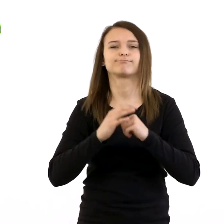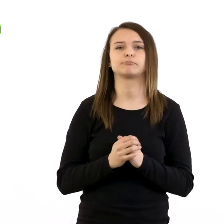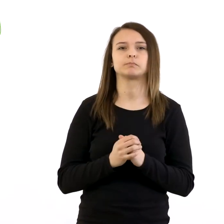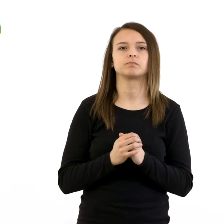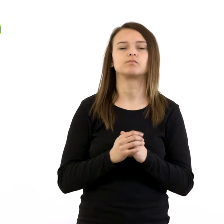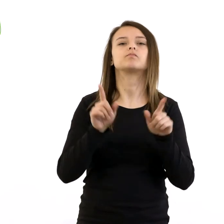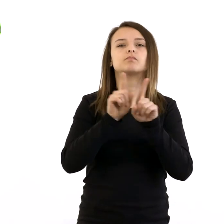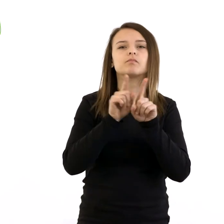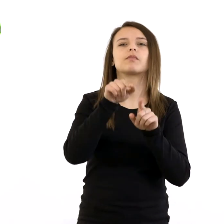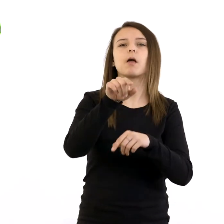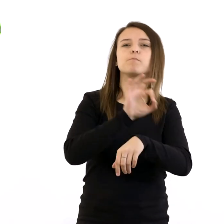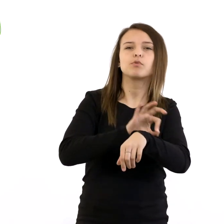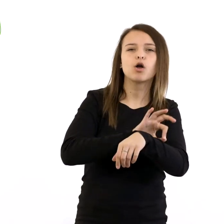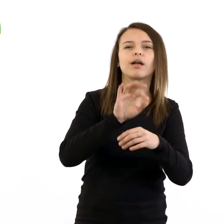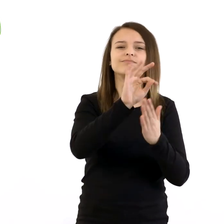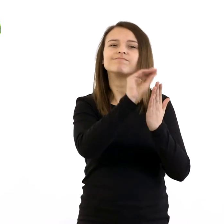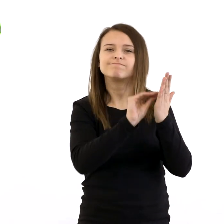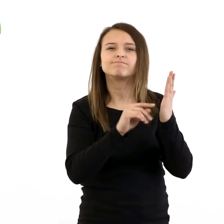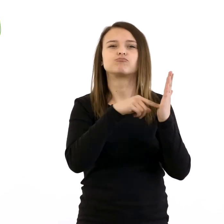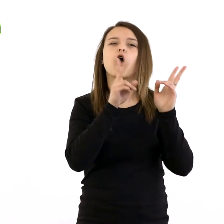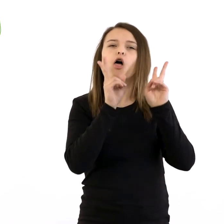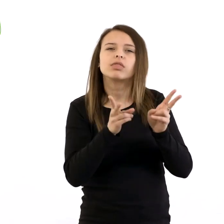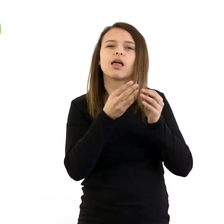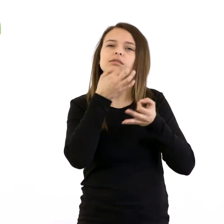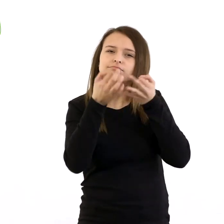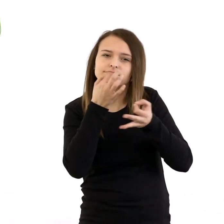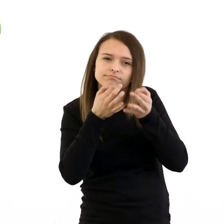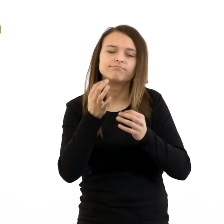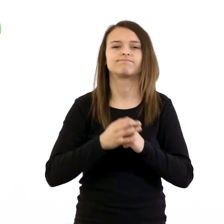konkretnej i rzeczowej prezentacji projektu;